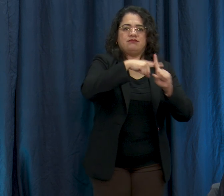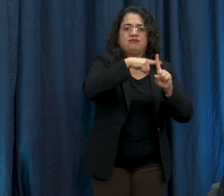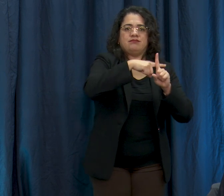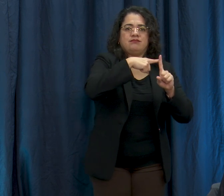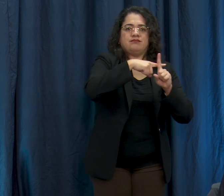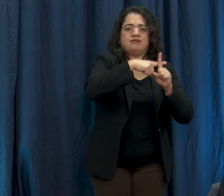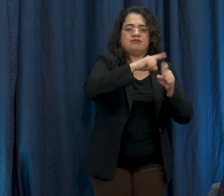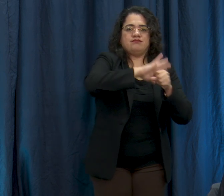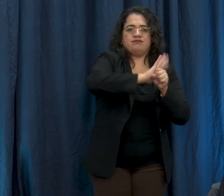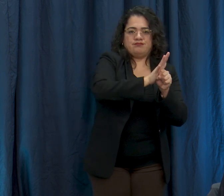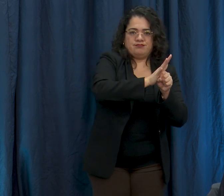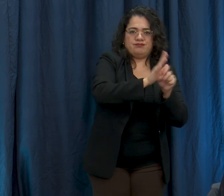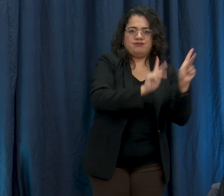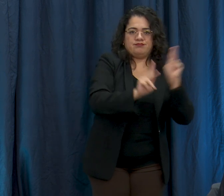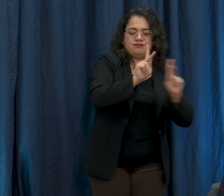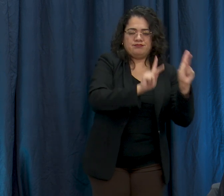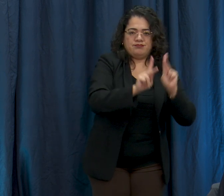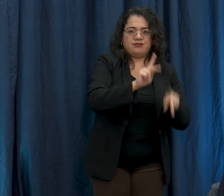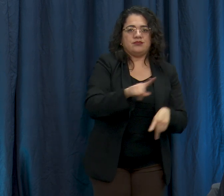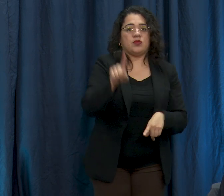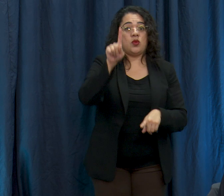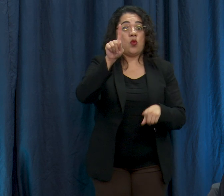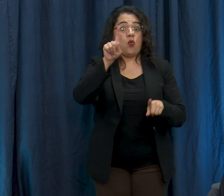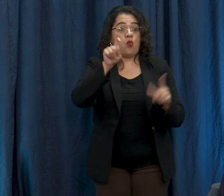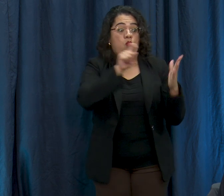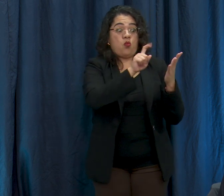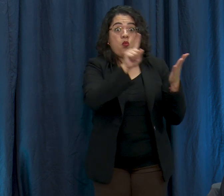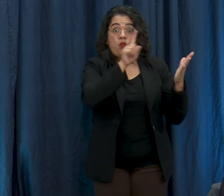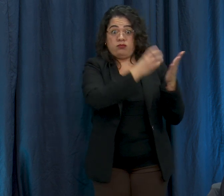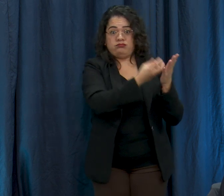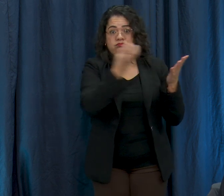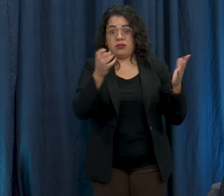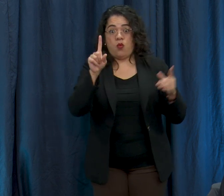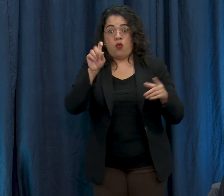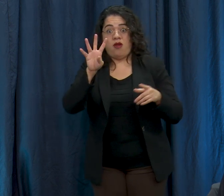siento quante casos recupera dos el número de face Eidos in Long Beach